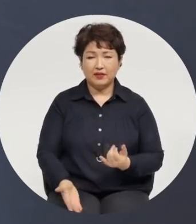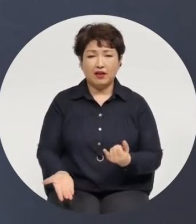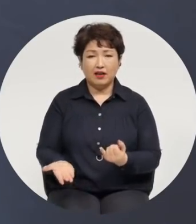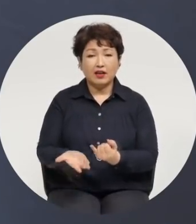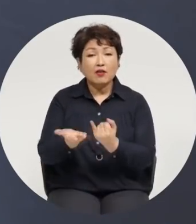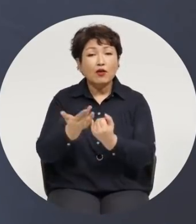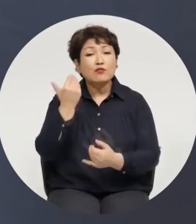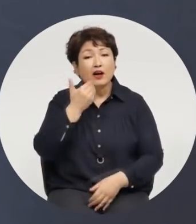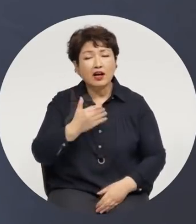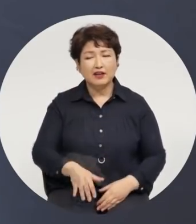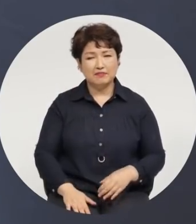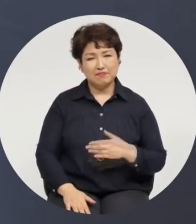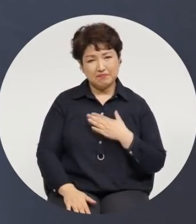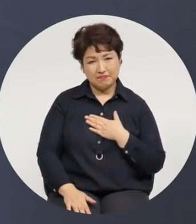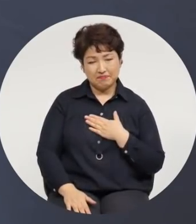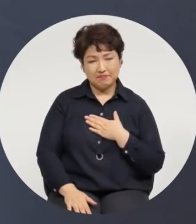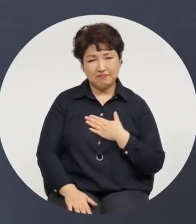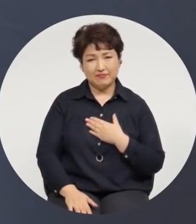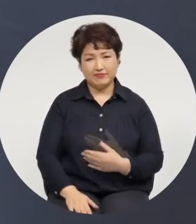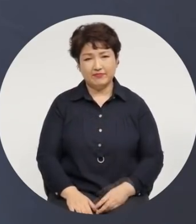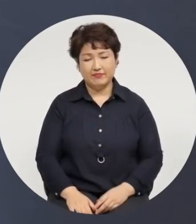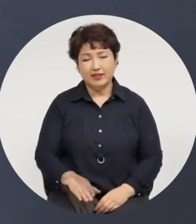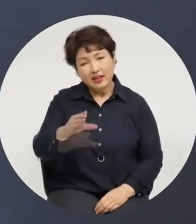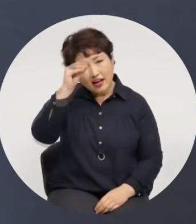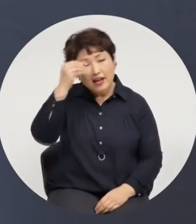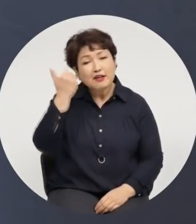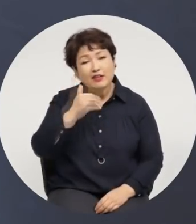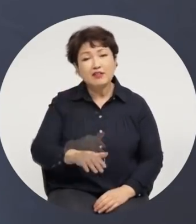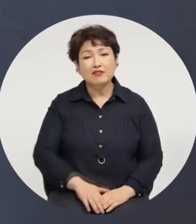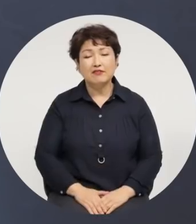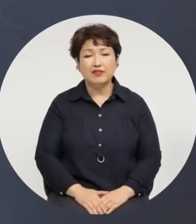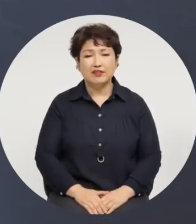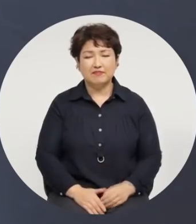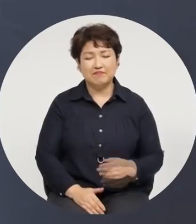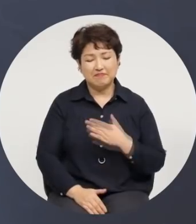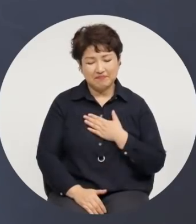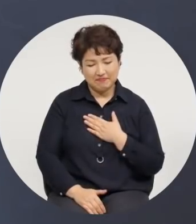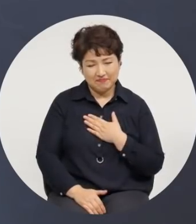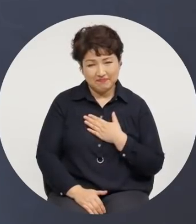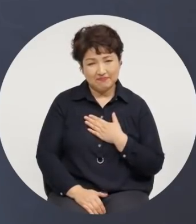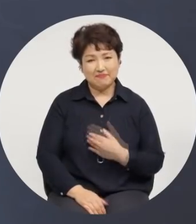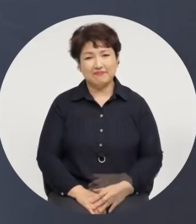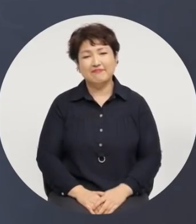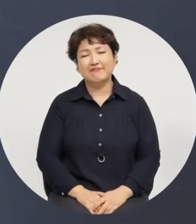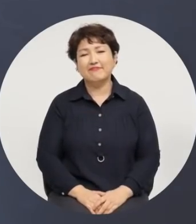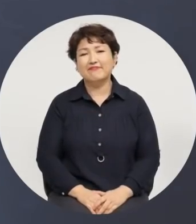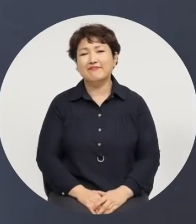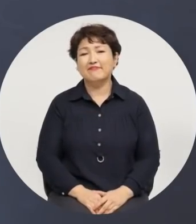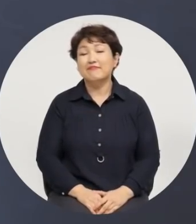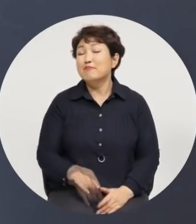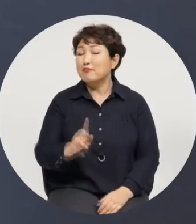(스님) 누가 그 아이를 키웠어요? (질문자) 제가 키웠습니다 (스님) 그럼 누구를 닮았겠어요? (질문자 웃음) 저요